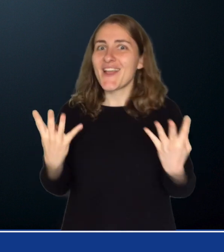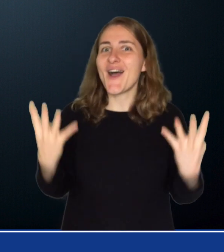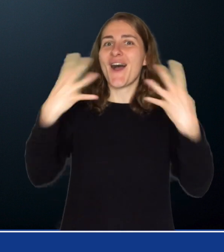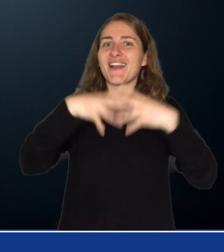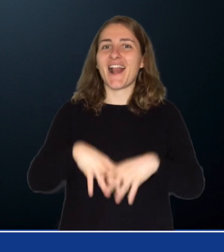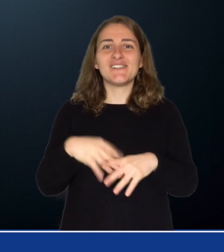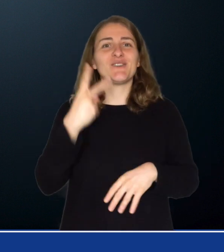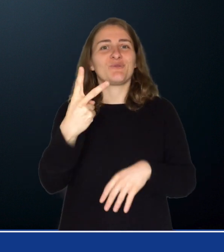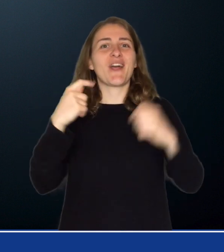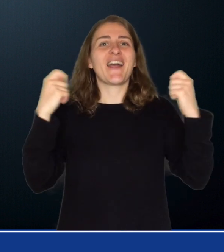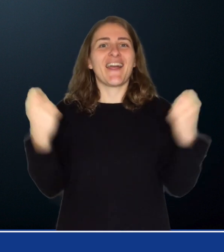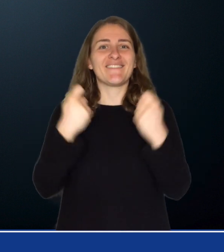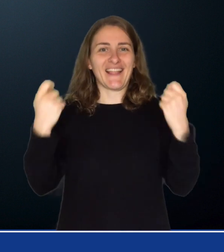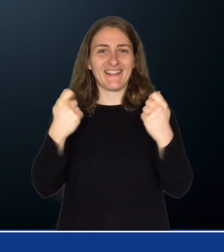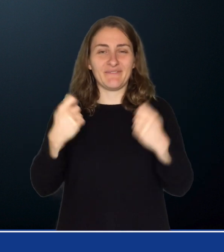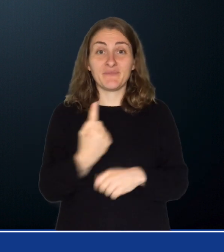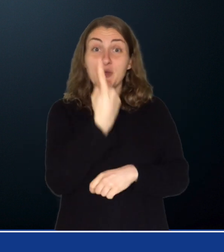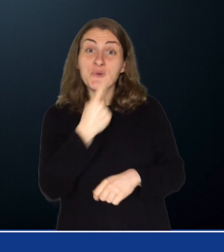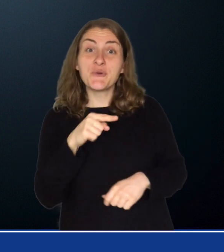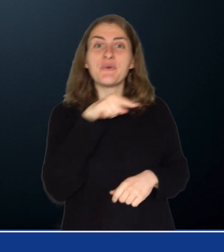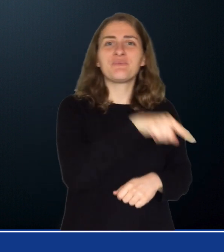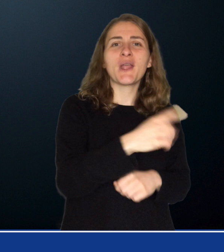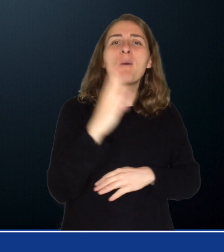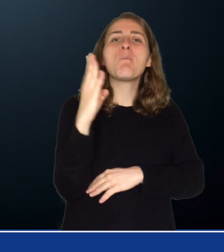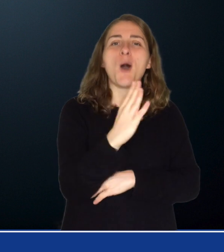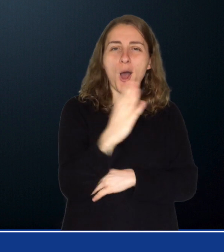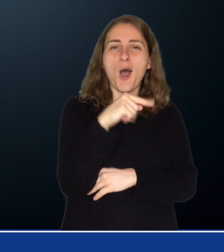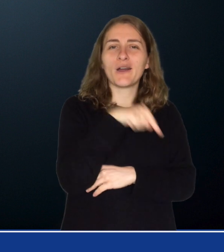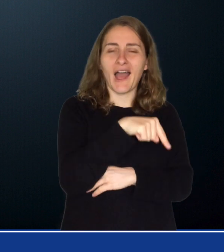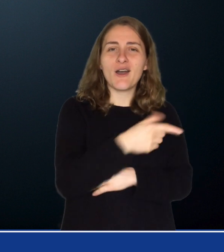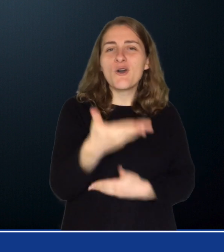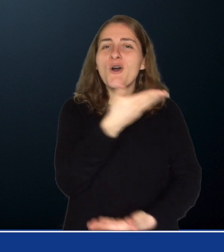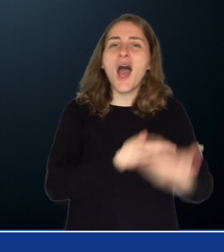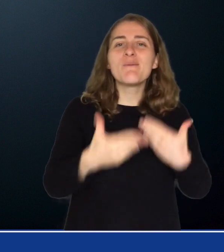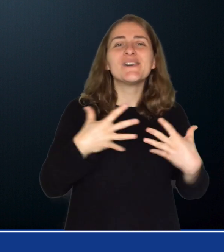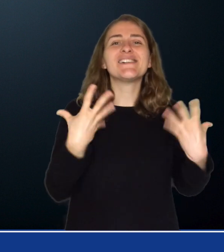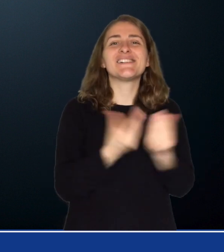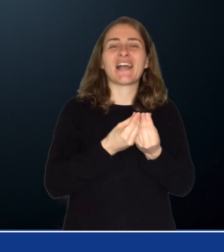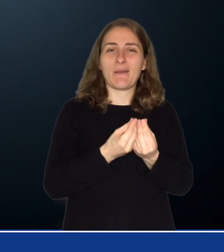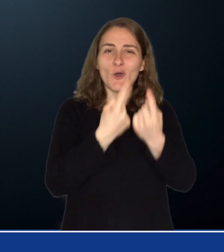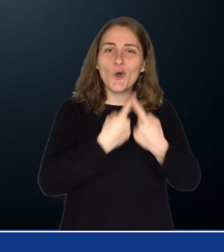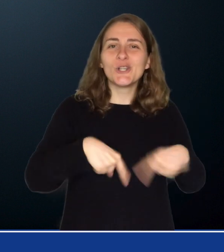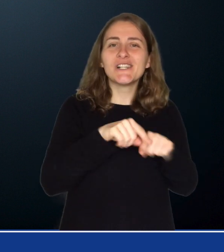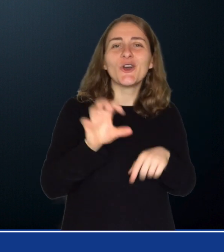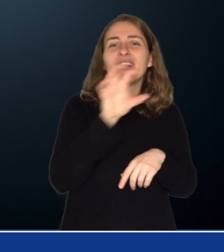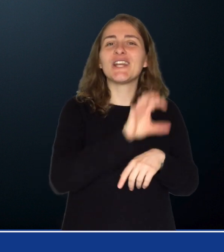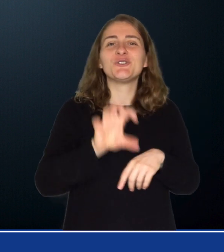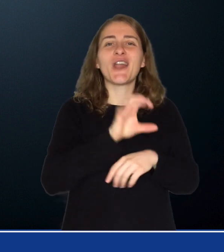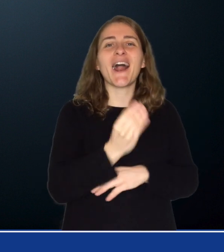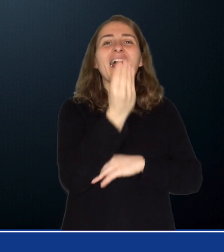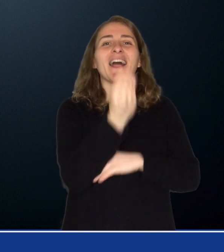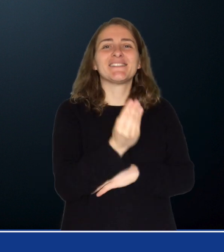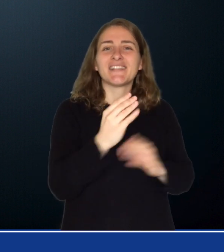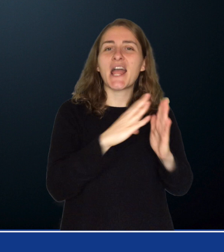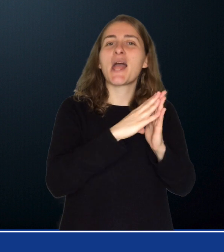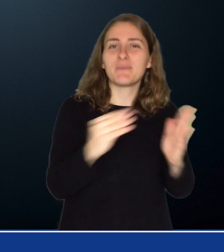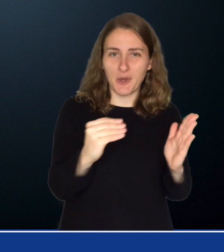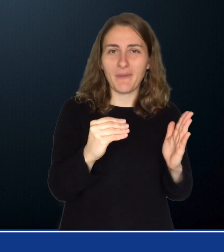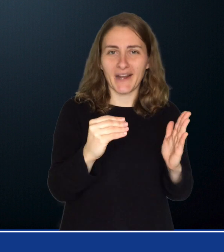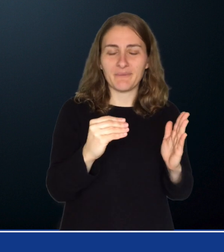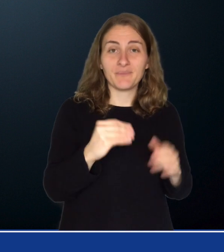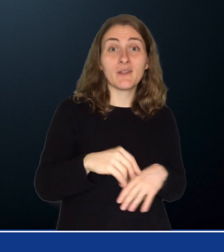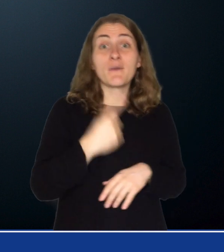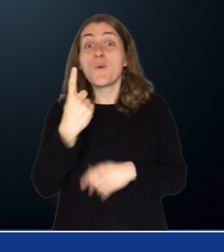organizzando due eventi, uno a Bologna organizzato in collaborazione con il Consiglio Regionale ENS Emilia-Romagna e